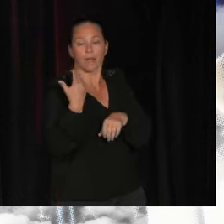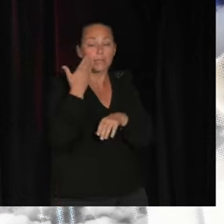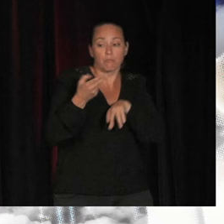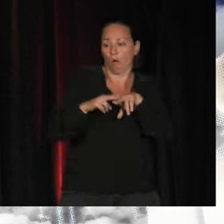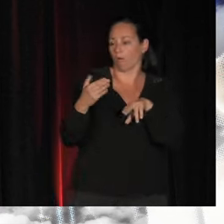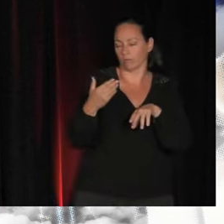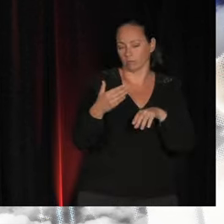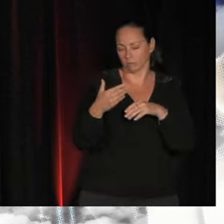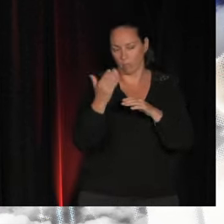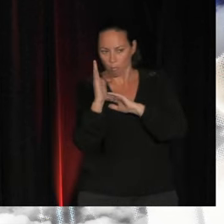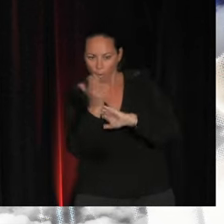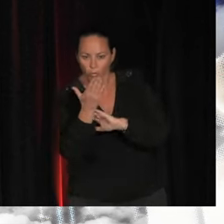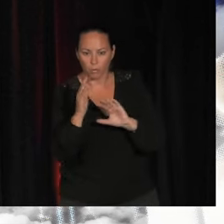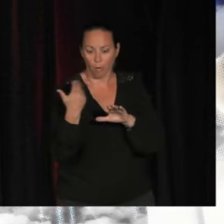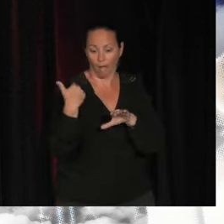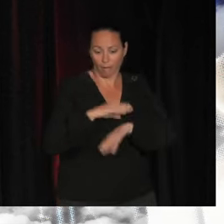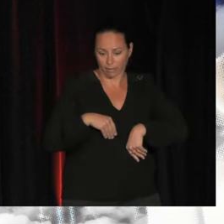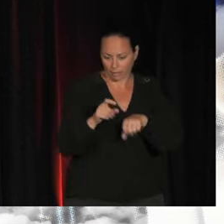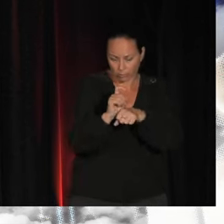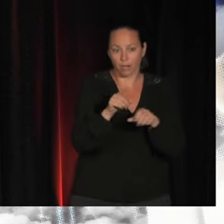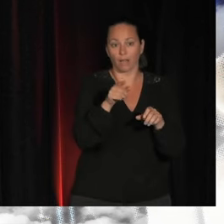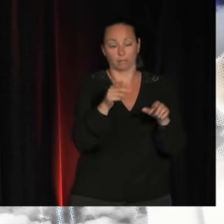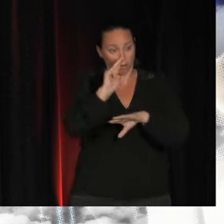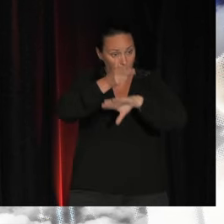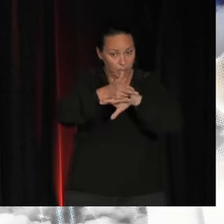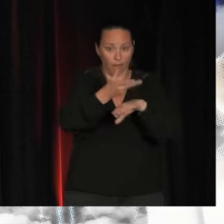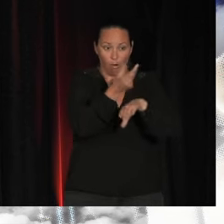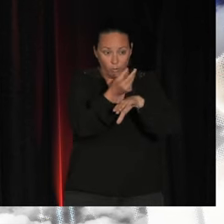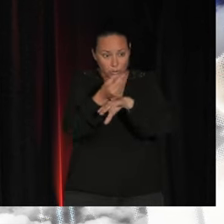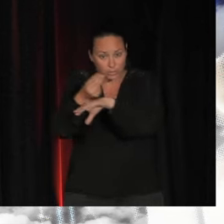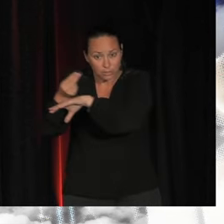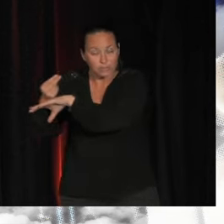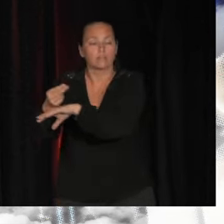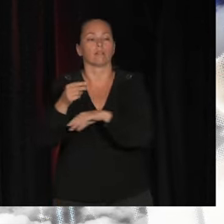Et comment en fait cette caméra-là qui est en permanence enregistre le jeu et avec du machine learning, ils ont réussi à faire en sorte